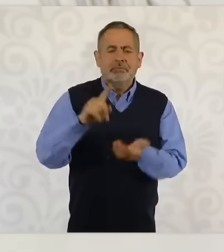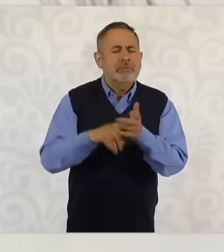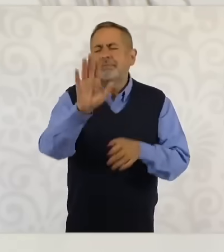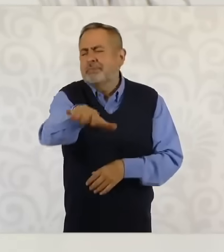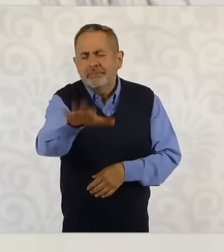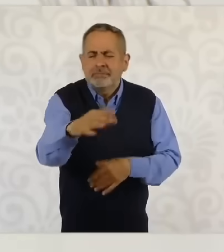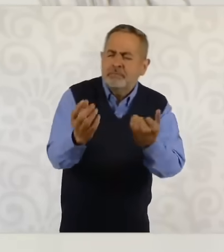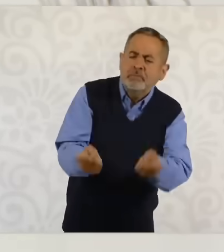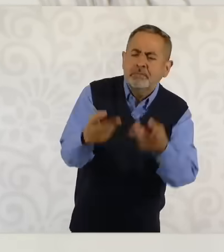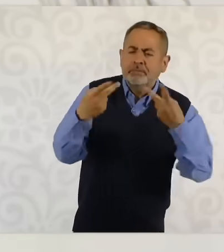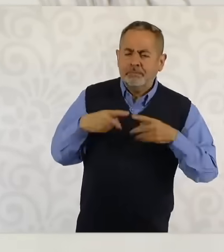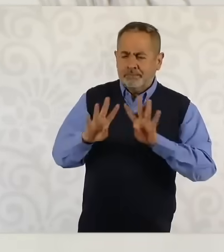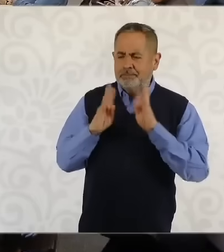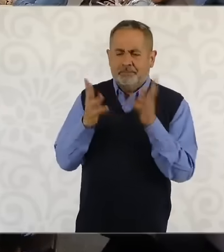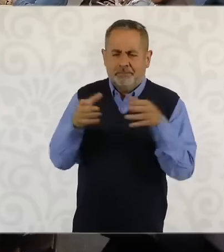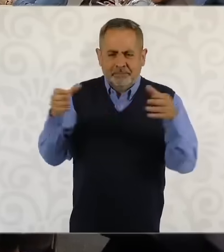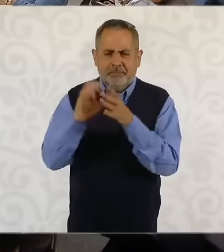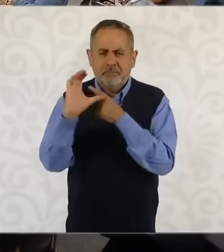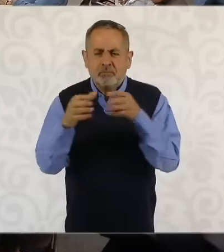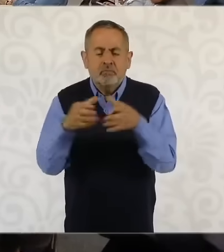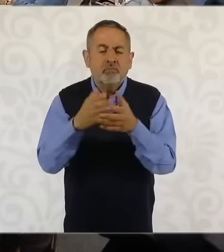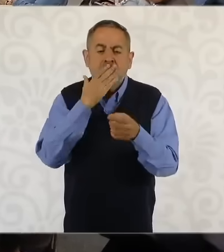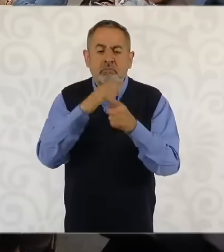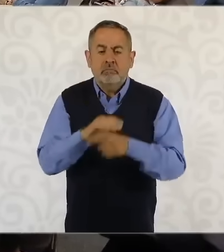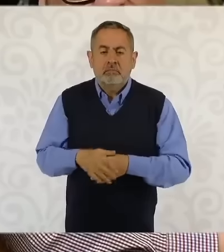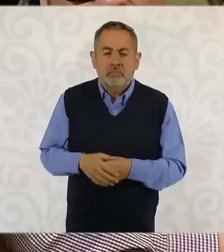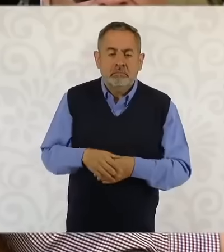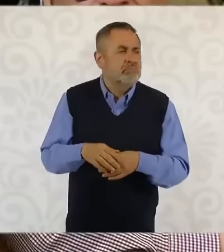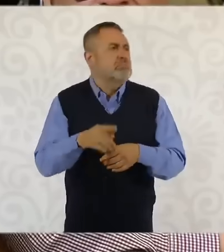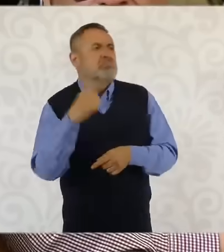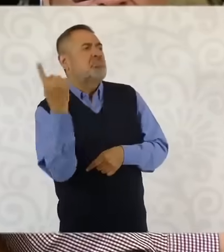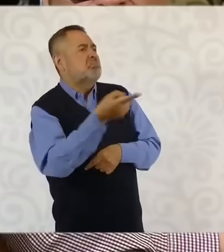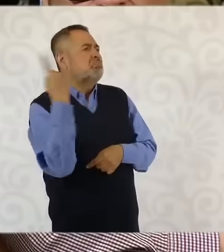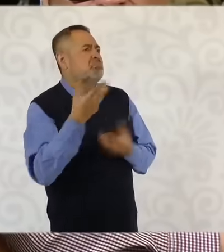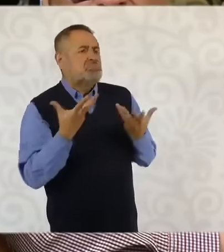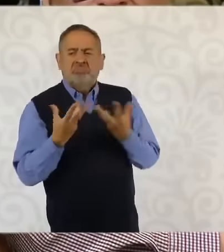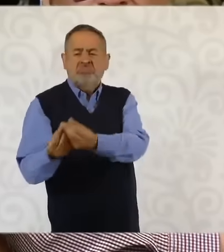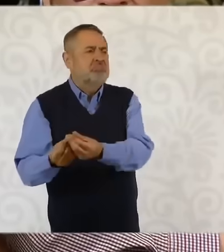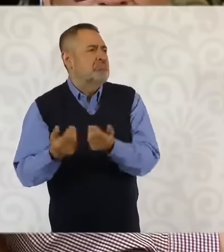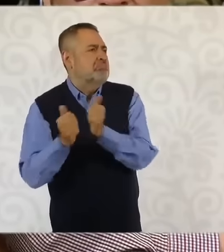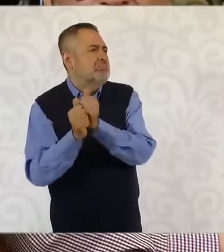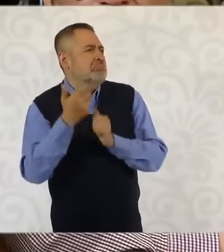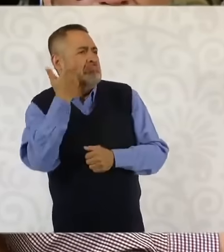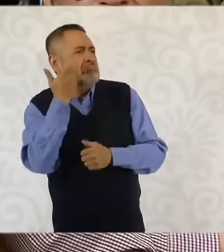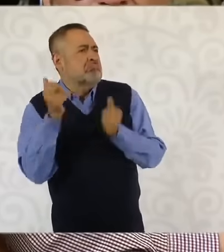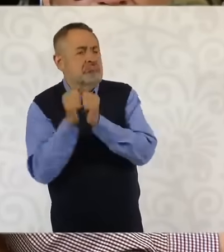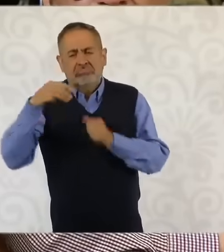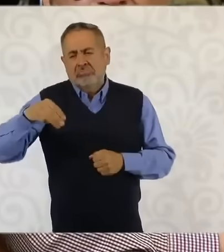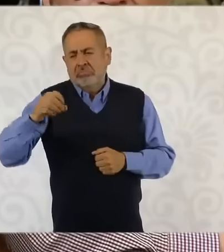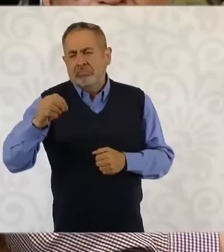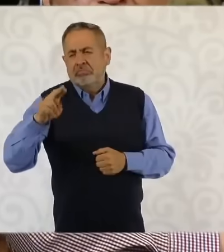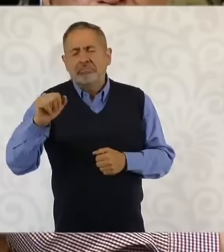ese comité eh ay los otros todos eran afines a Morena dejaron afuera a a los a los No le digo